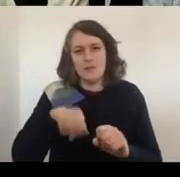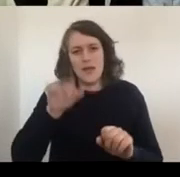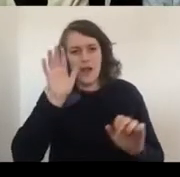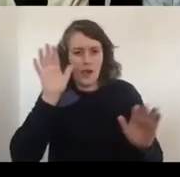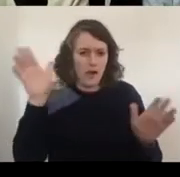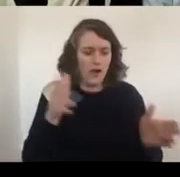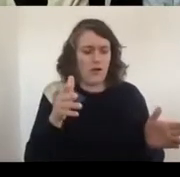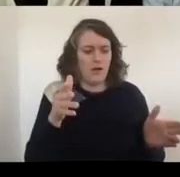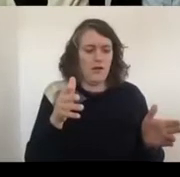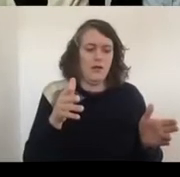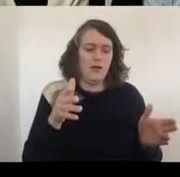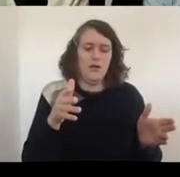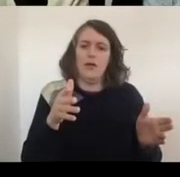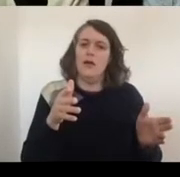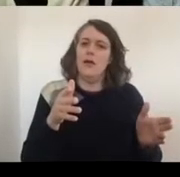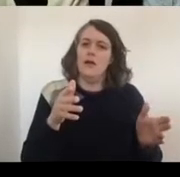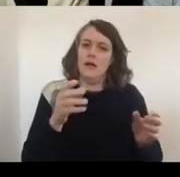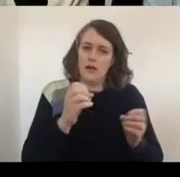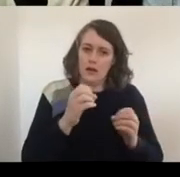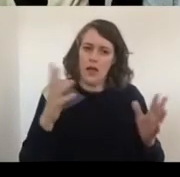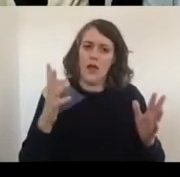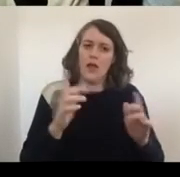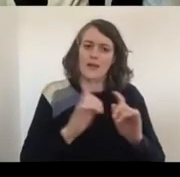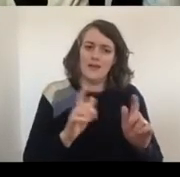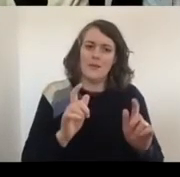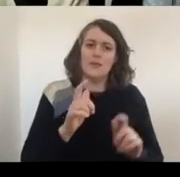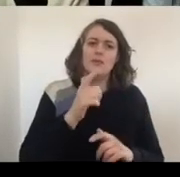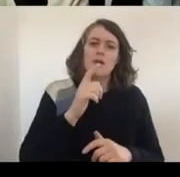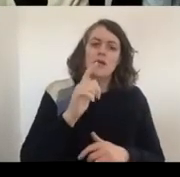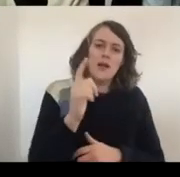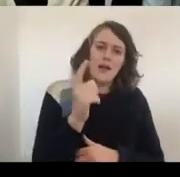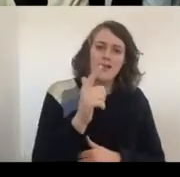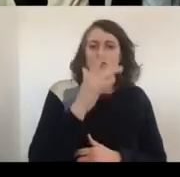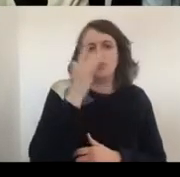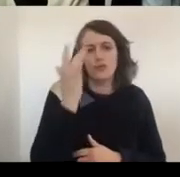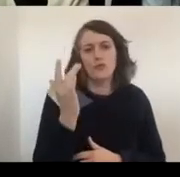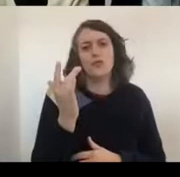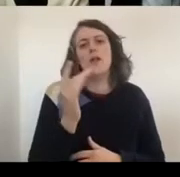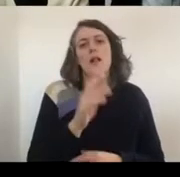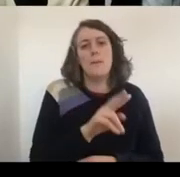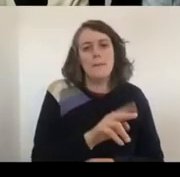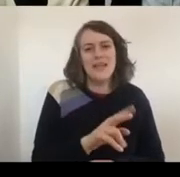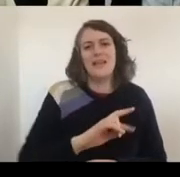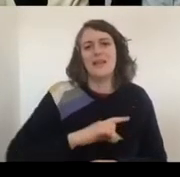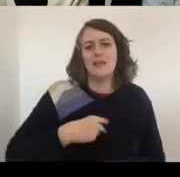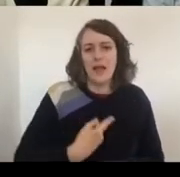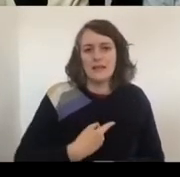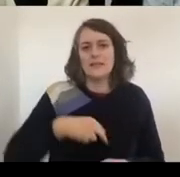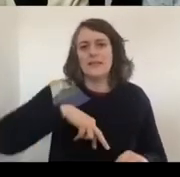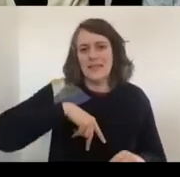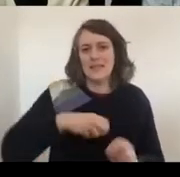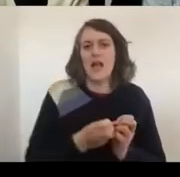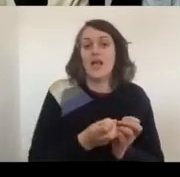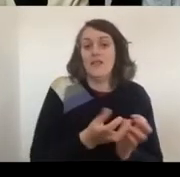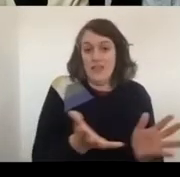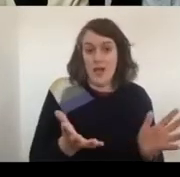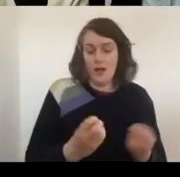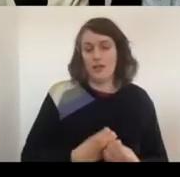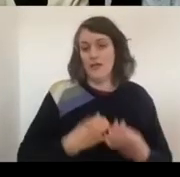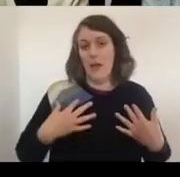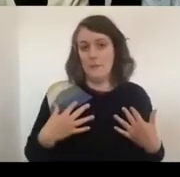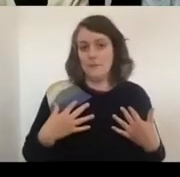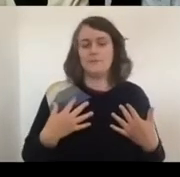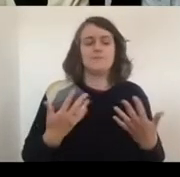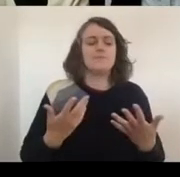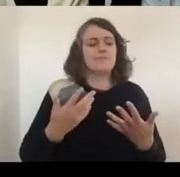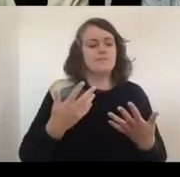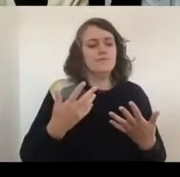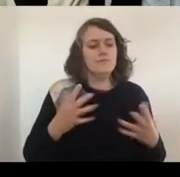auf Themenfelder wie trans, schwul, lesbisch und bisexuel. Obwohl das klar der Fokus ist,